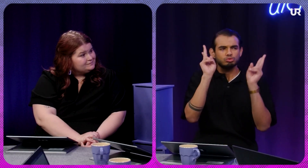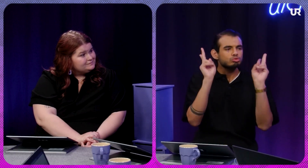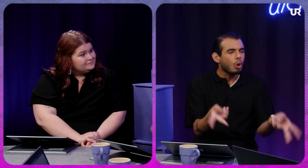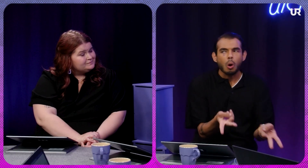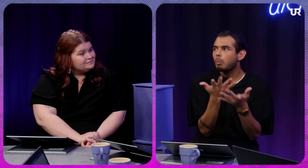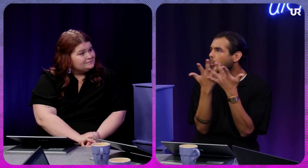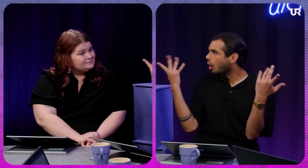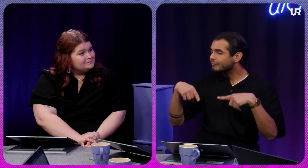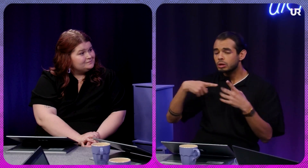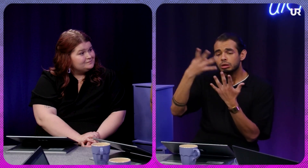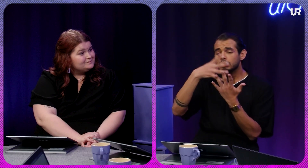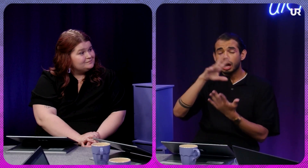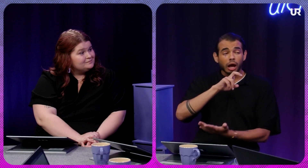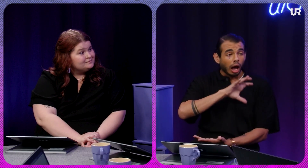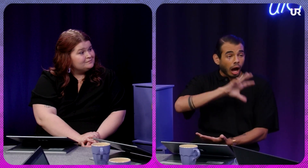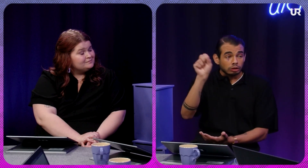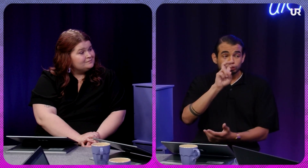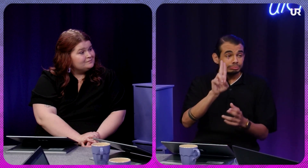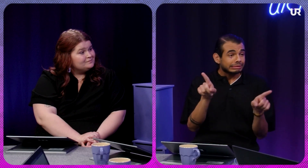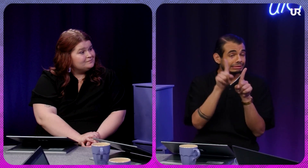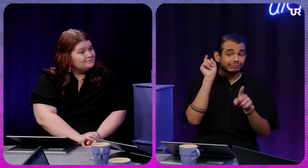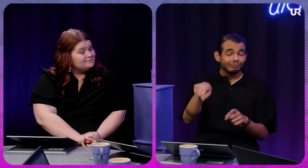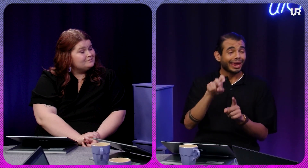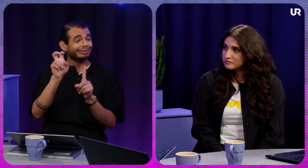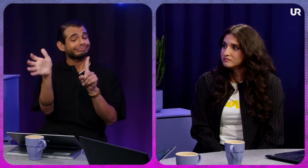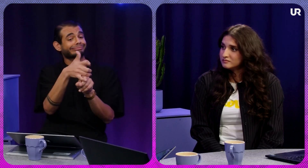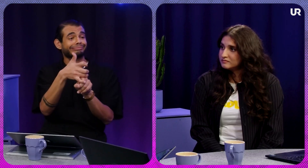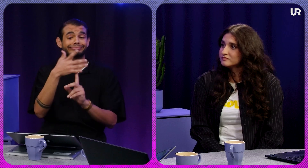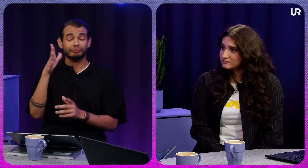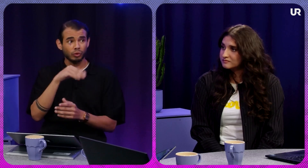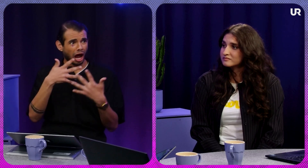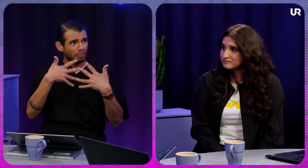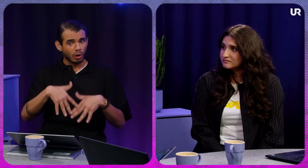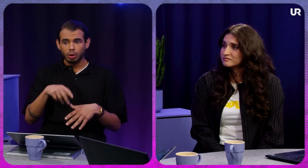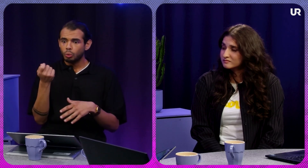Vi får ju ta del av väldigt många klipp på nätet. Och många verkar ju vara fejk. Eller vara deepfake.